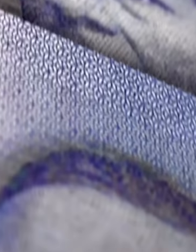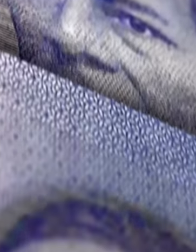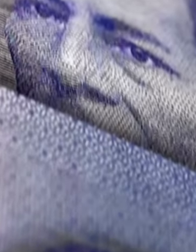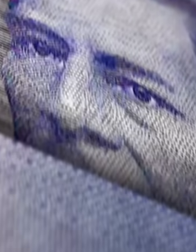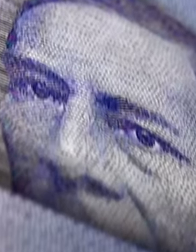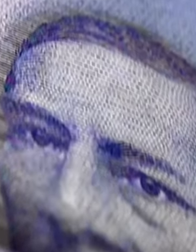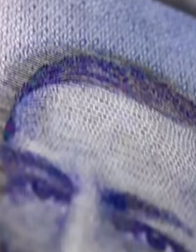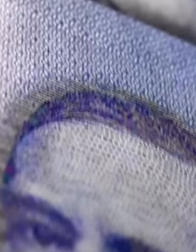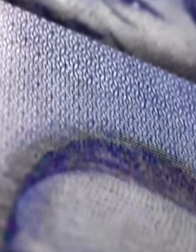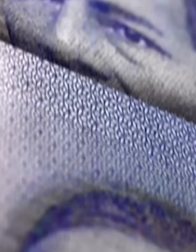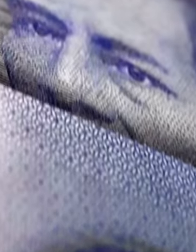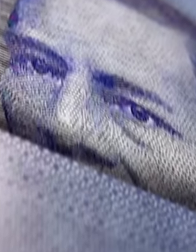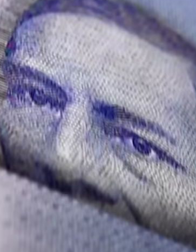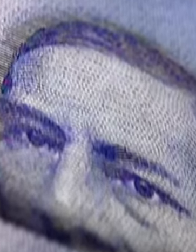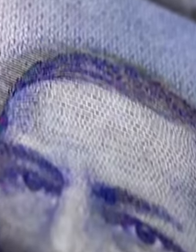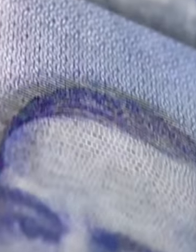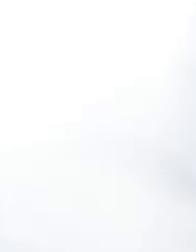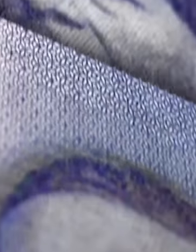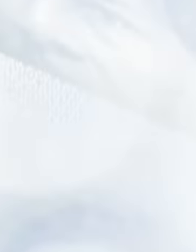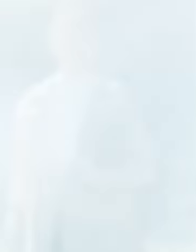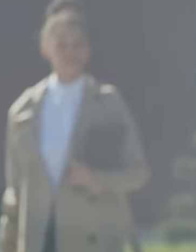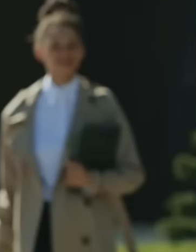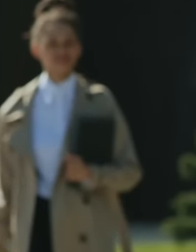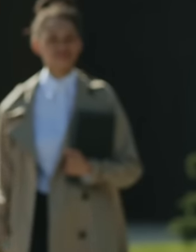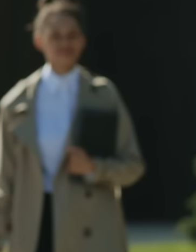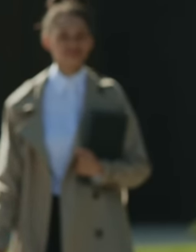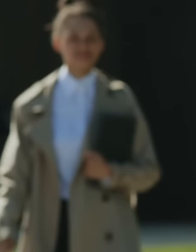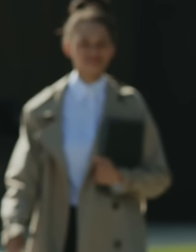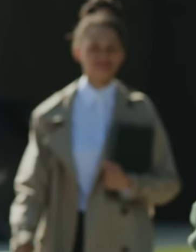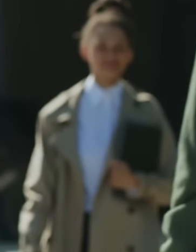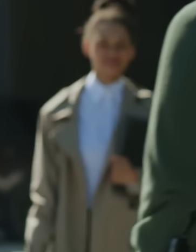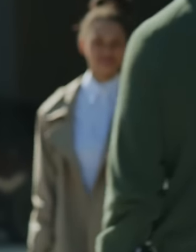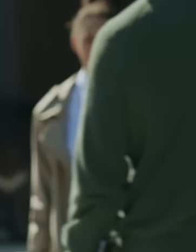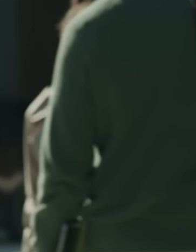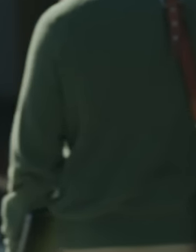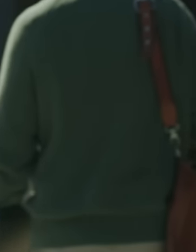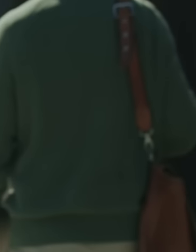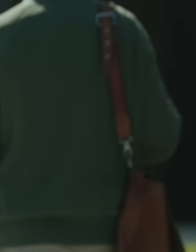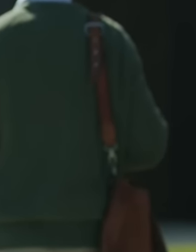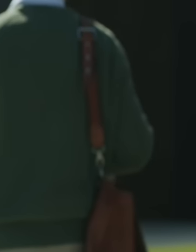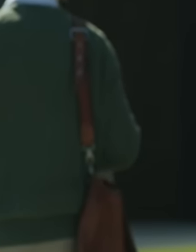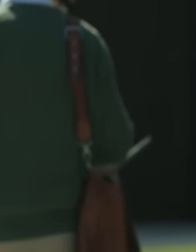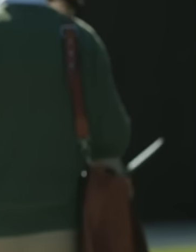de pesos, equivalente a 6 años de utilidades de la compañía en México debido a presuntas